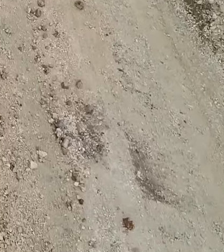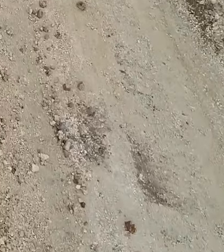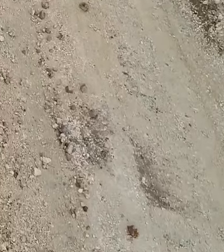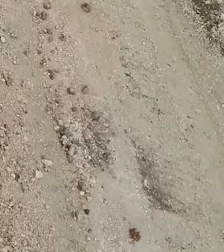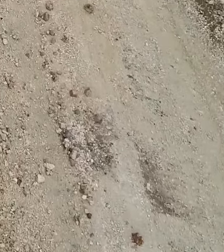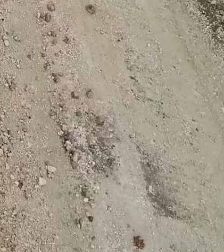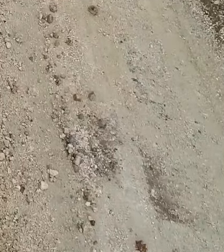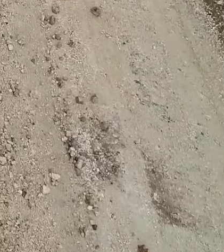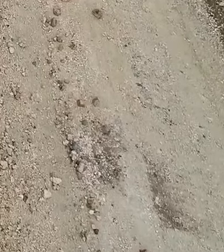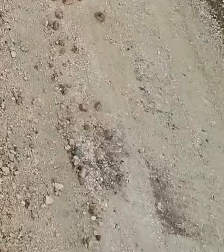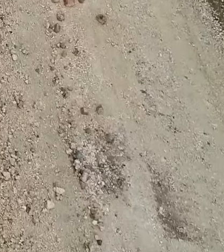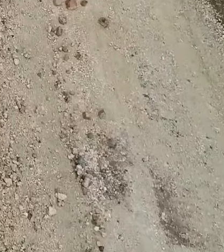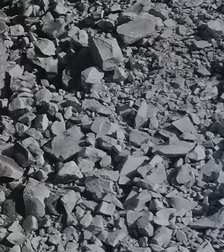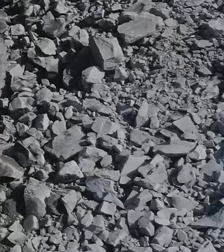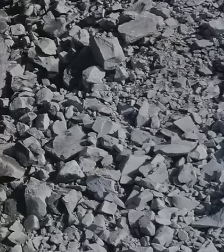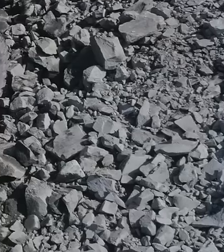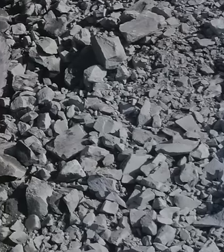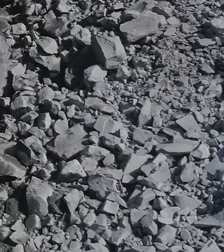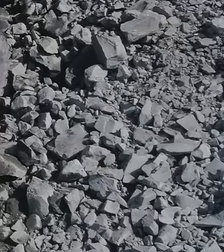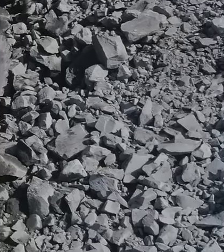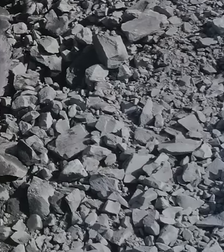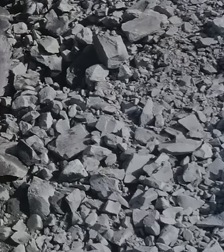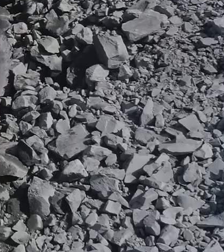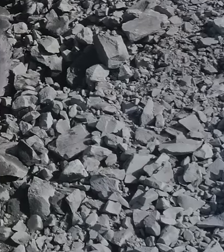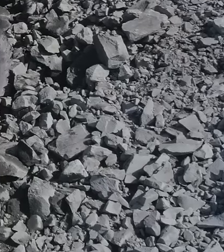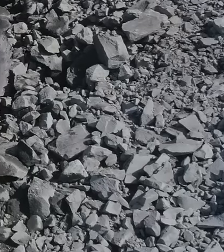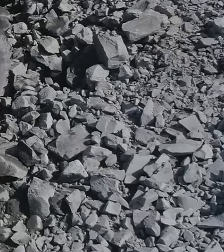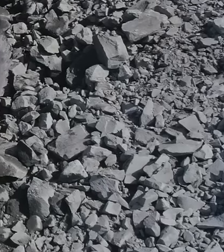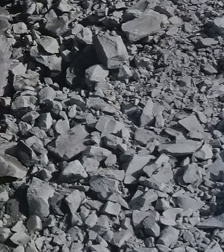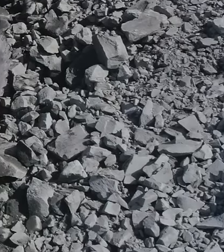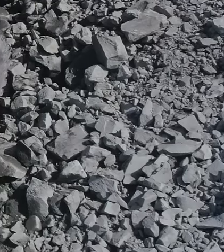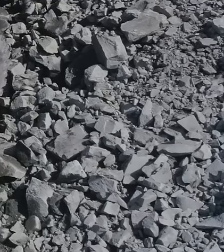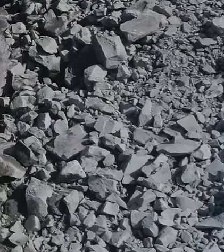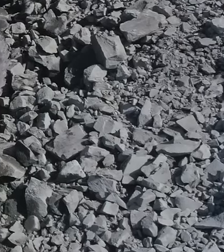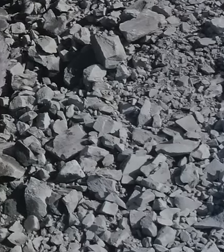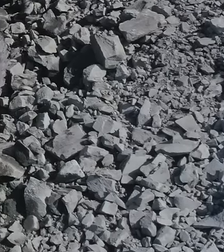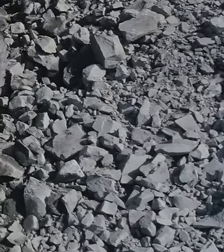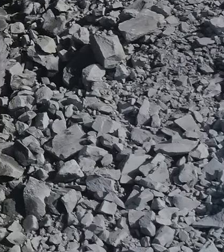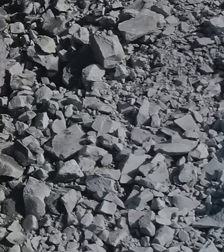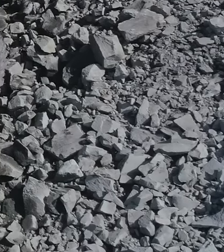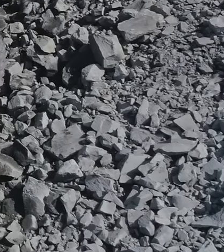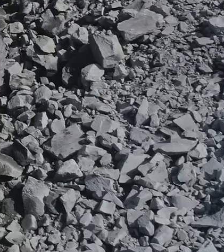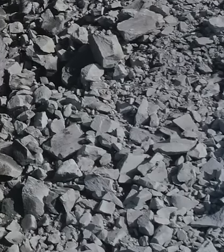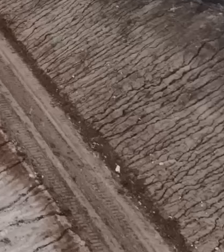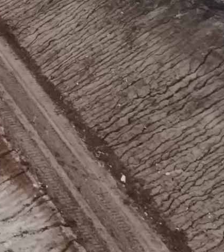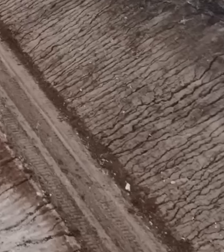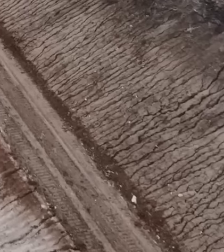había visto tanta inversión en caminos. puentes y carreteras en México. Esta visión de justicia